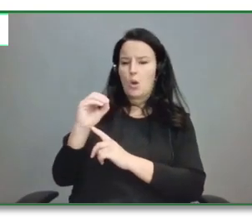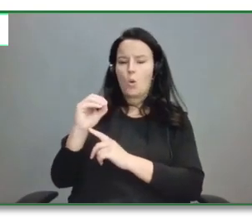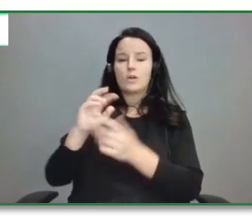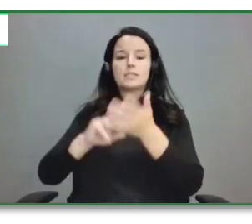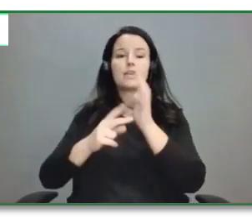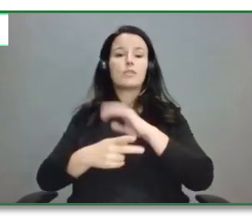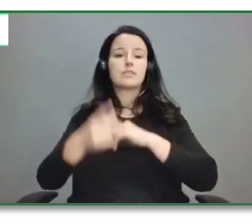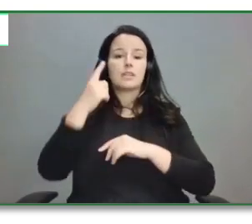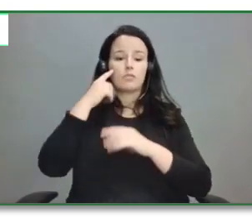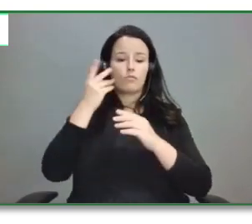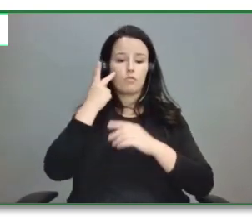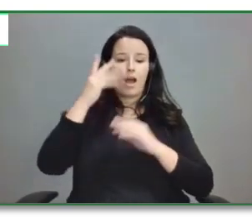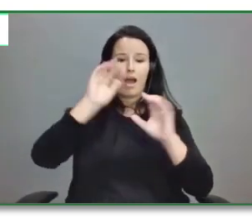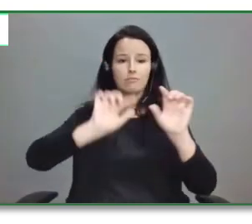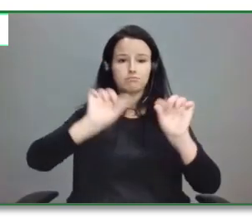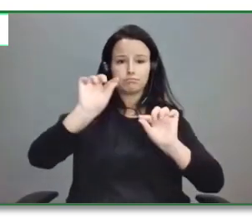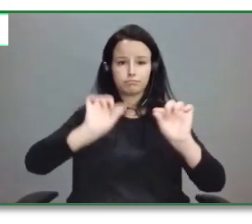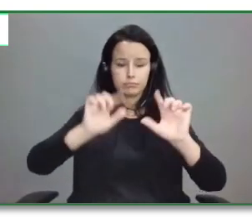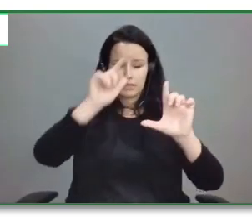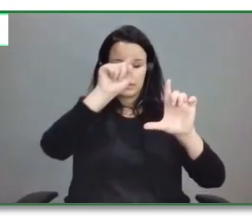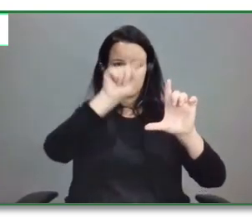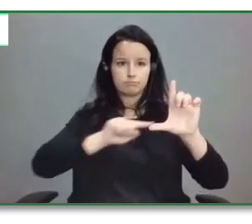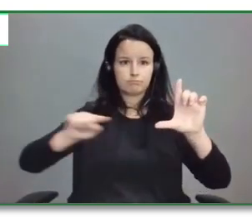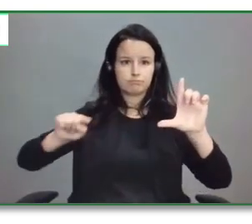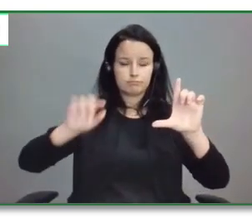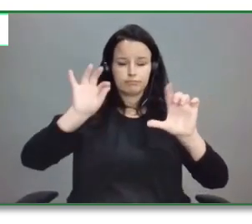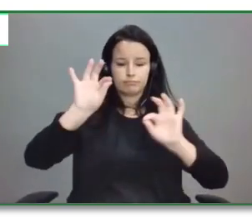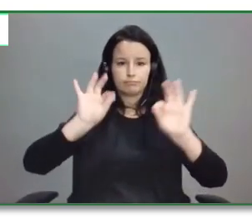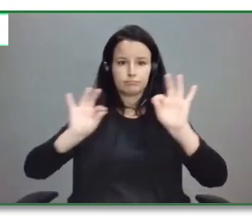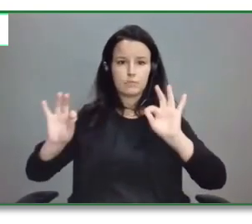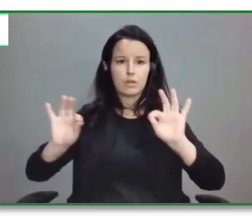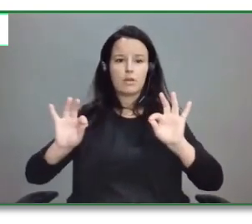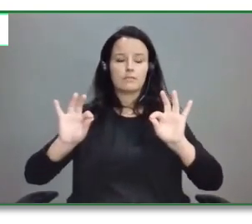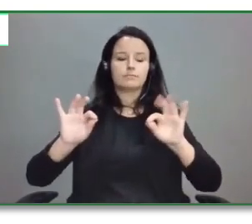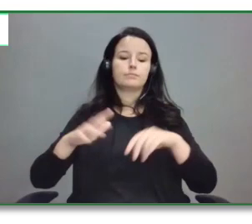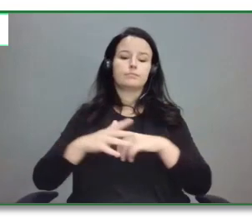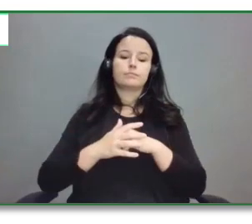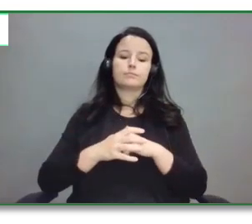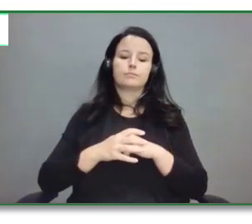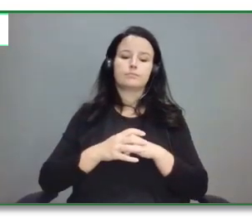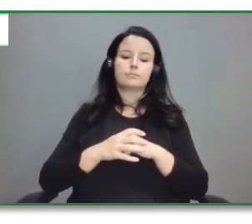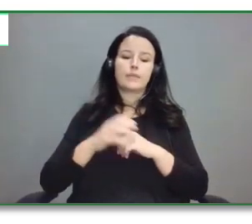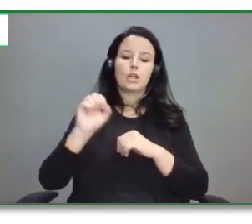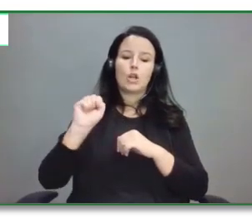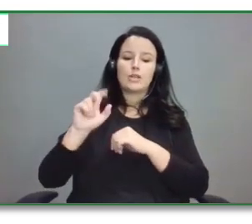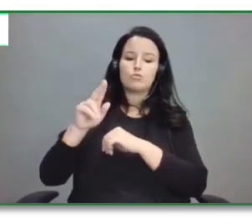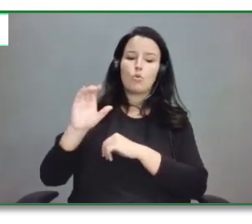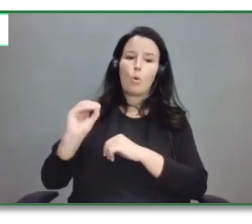graphique ou la valeur du positionnement se ou est